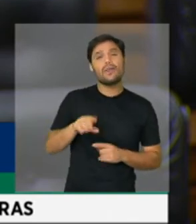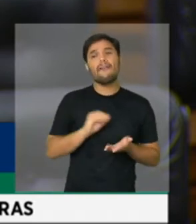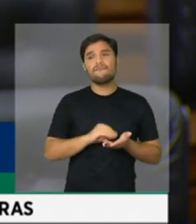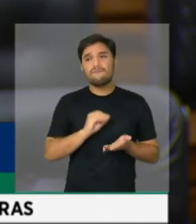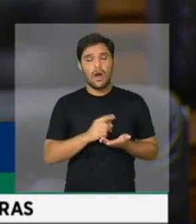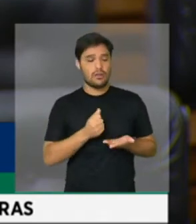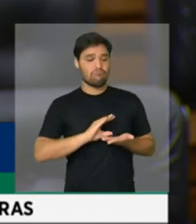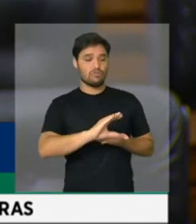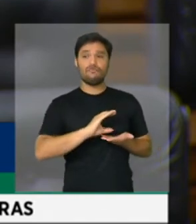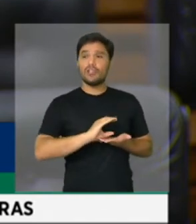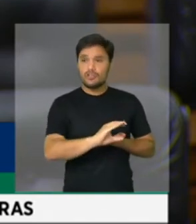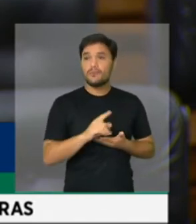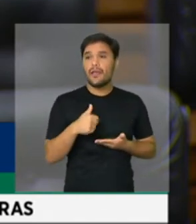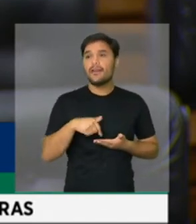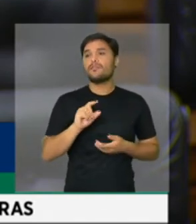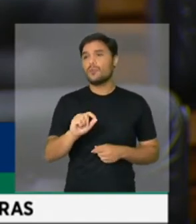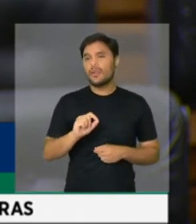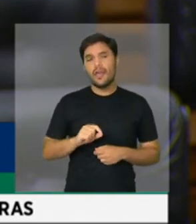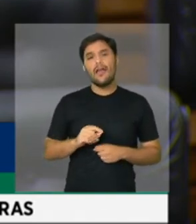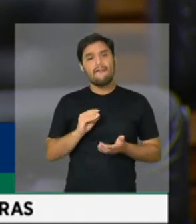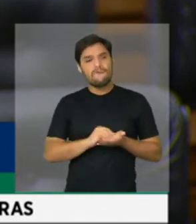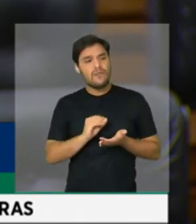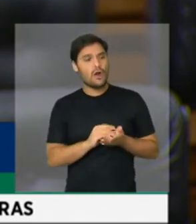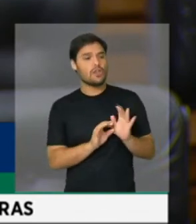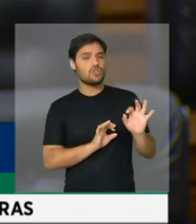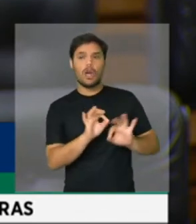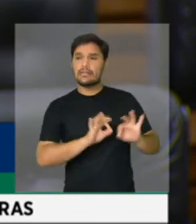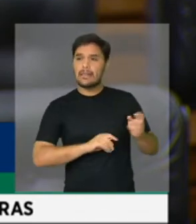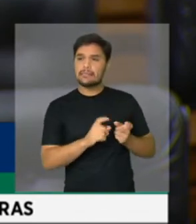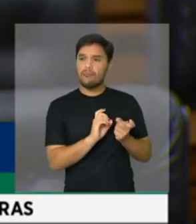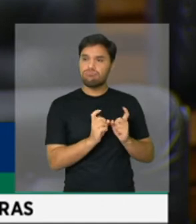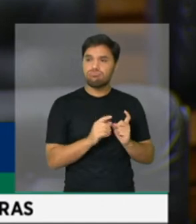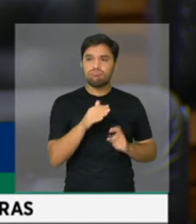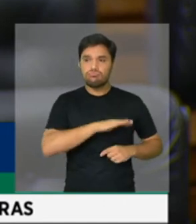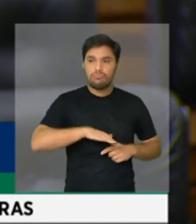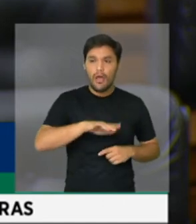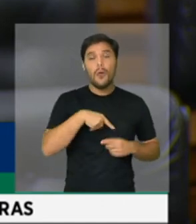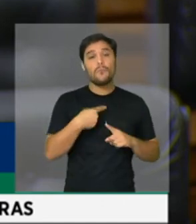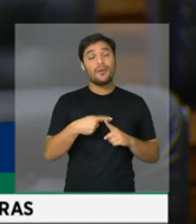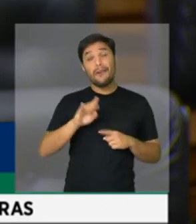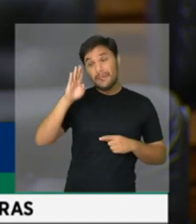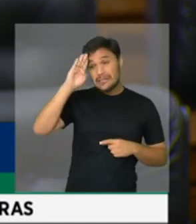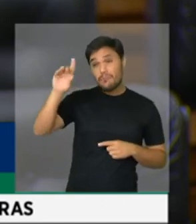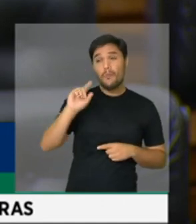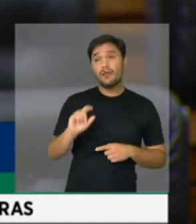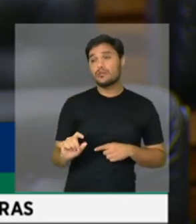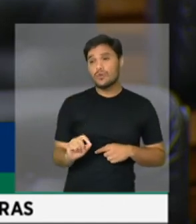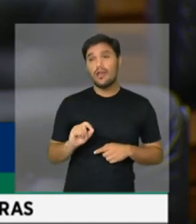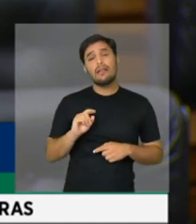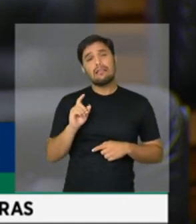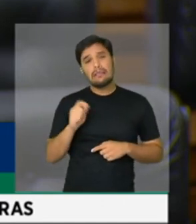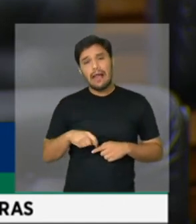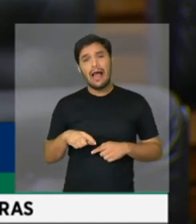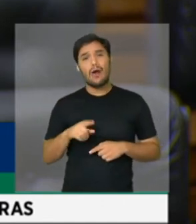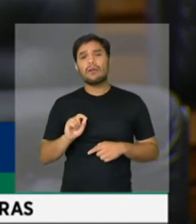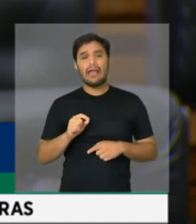BACIAS. DO RIO SÃO FRANCISCO E LAGO DE FURNAS. IMPORTANTÍSSIMO PARA O ESTADO DE MINAS GERAIS NÓS TEMOS CIÊNCIA O QUE TORNA CADA VEZ